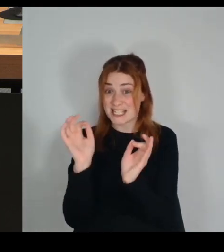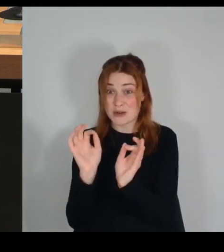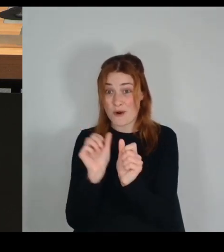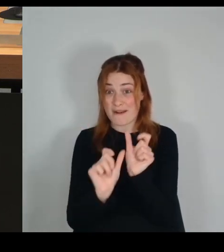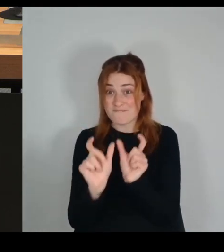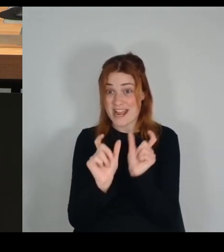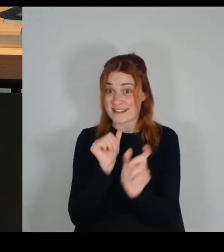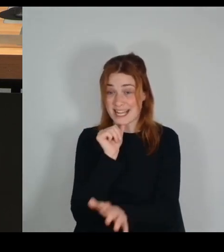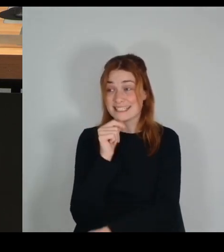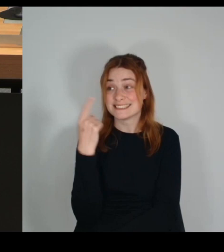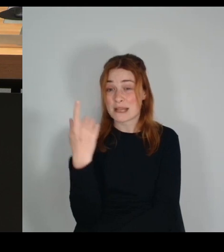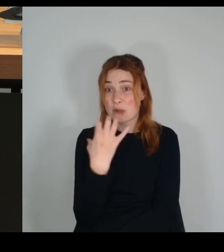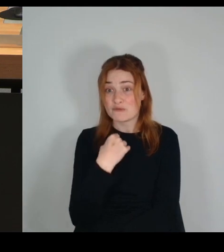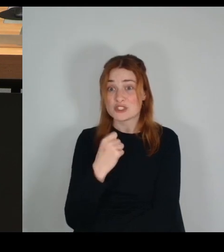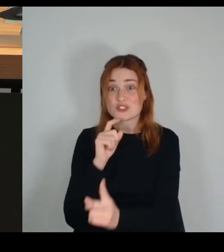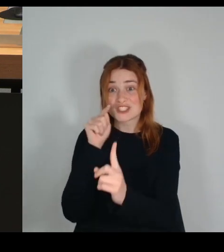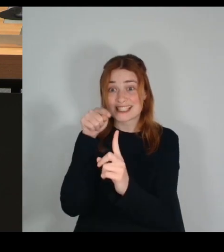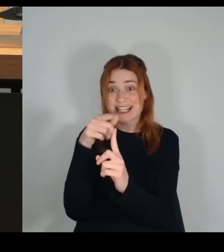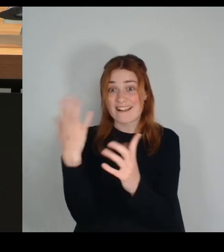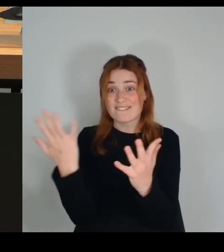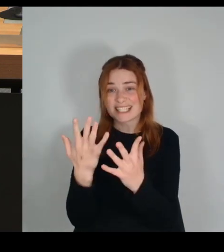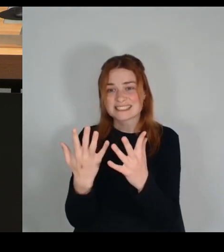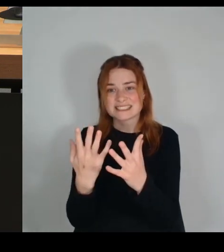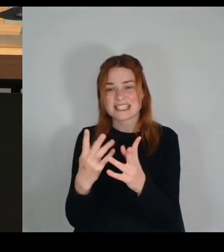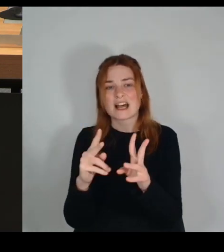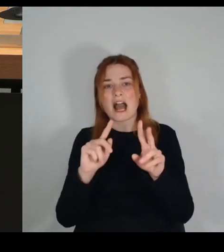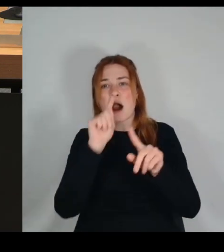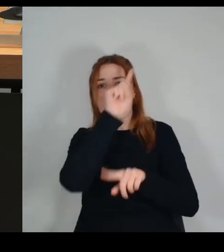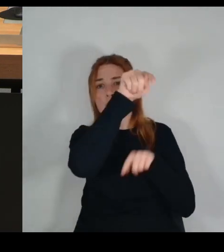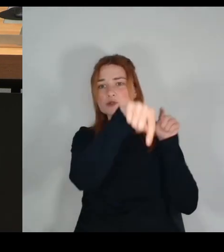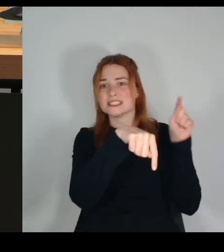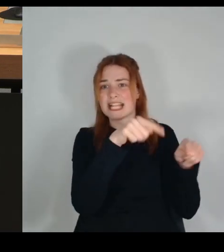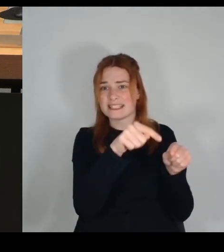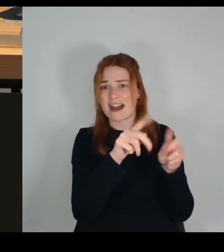diesem Land kontrollieren, kriminalisieren und am Schluss deportieren.